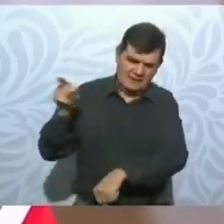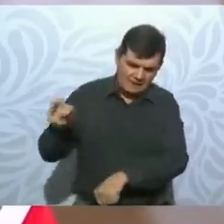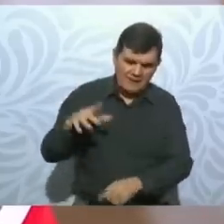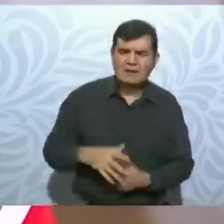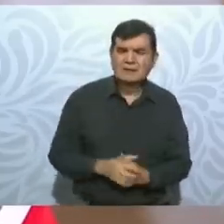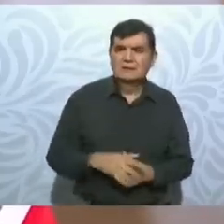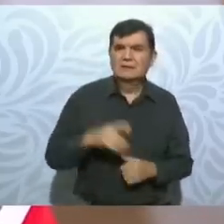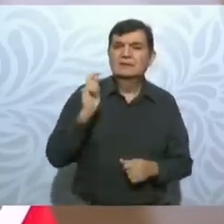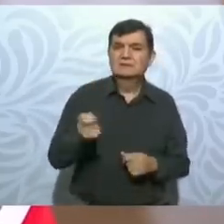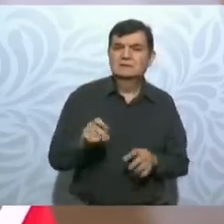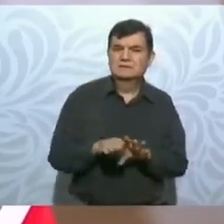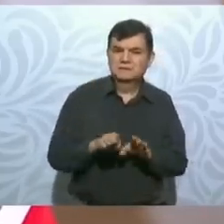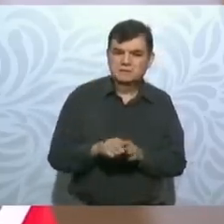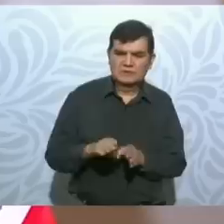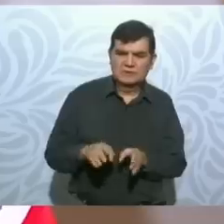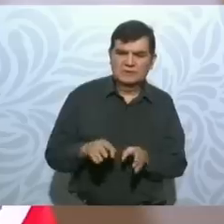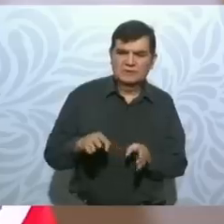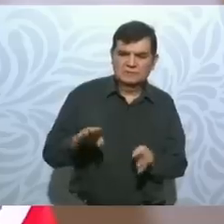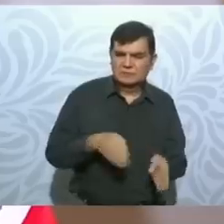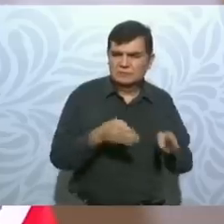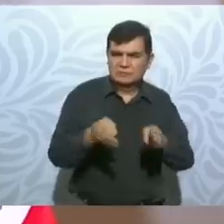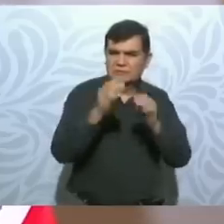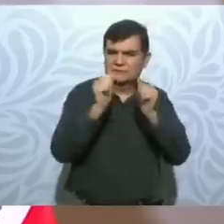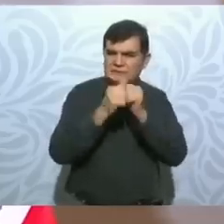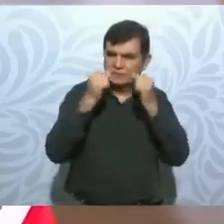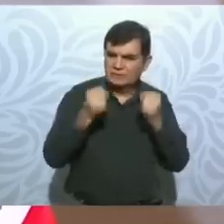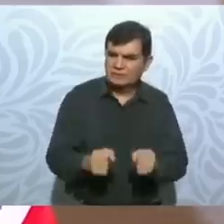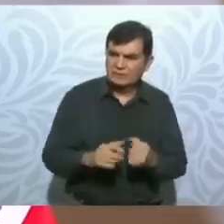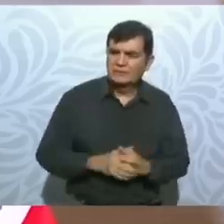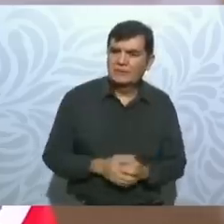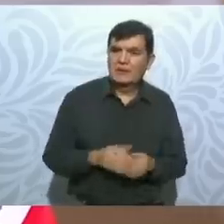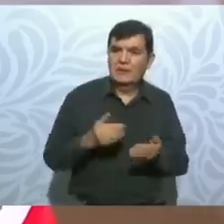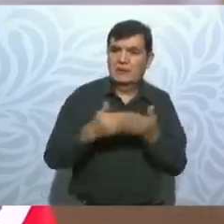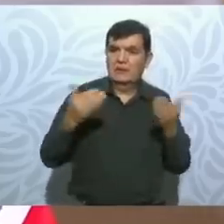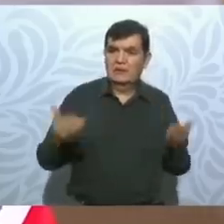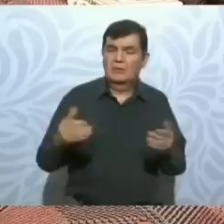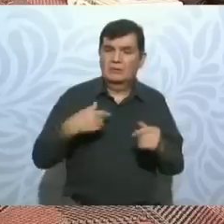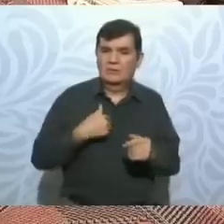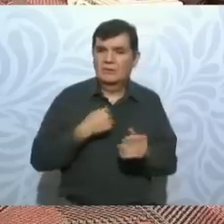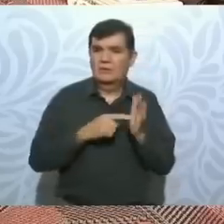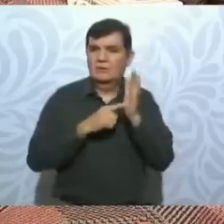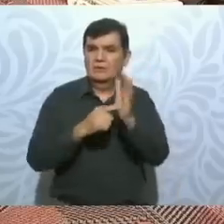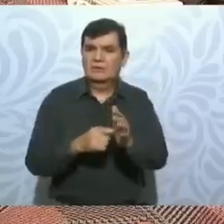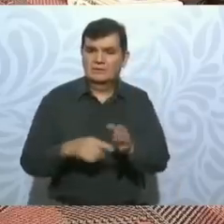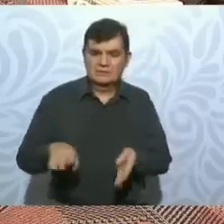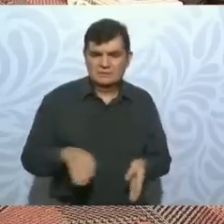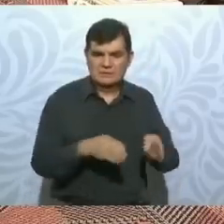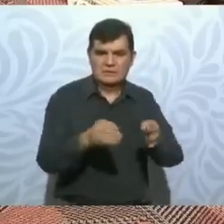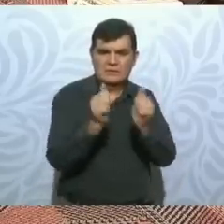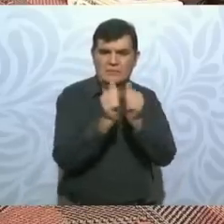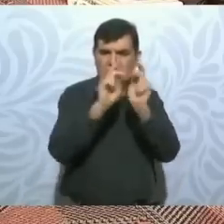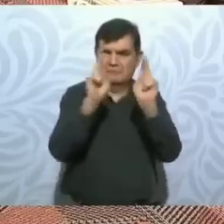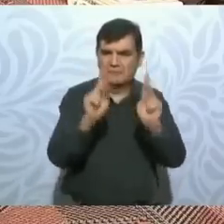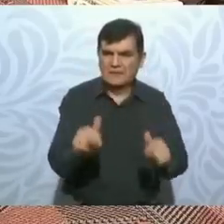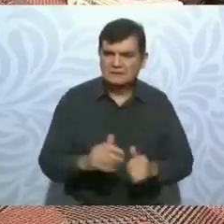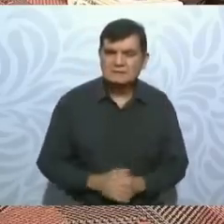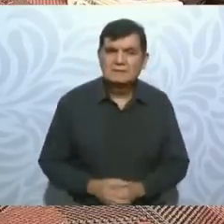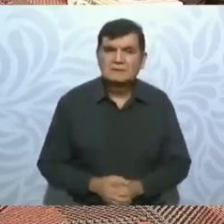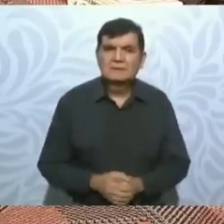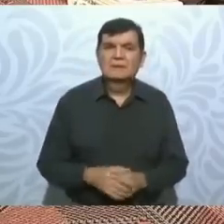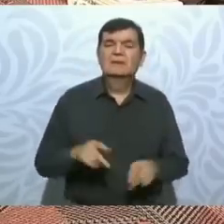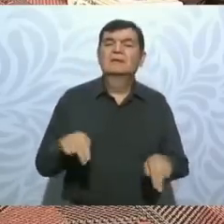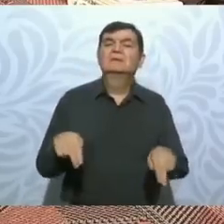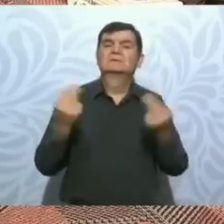son los senderos seguros pero ahora les queremos Llamar senderos de paz se trata de que las zonas